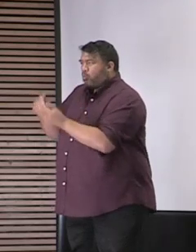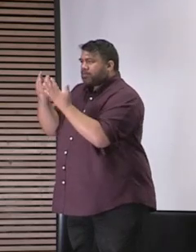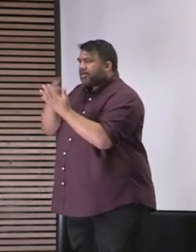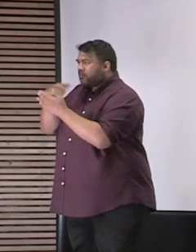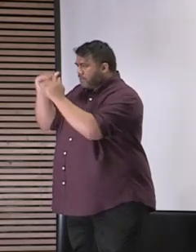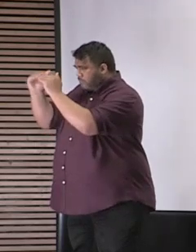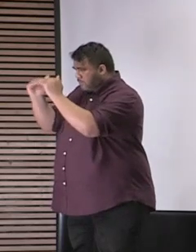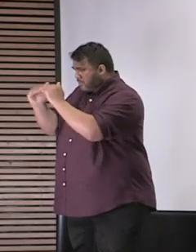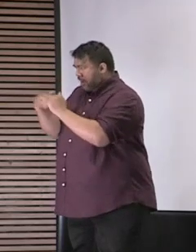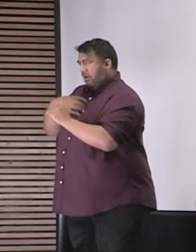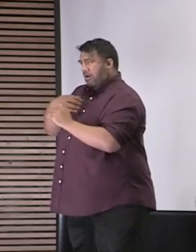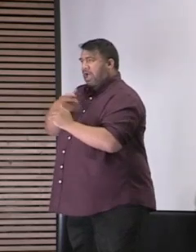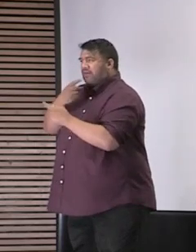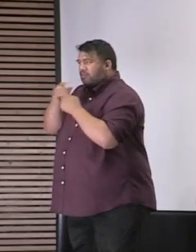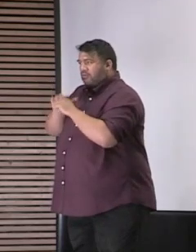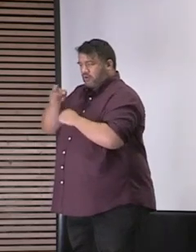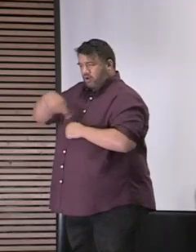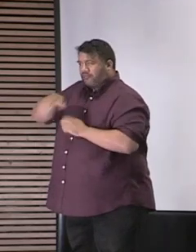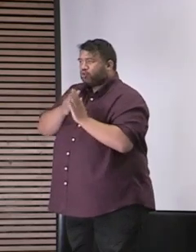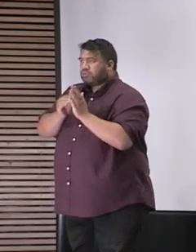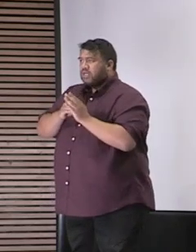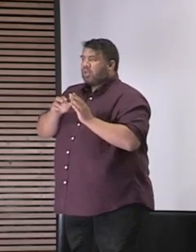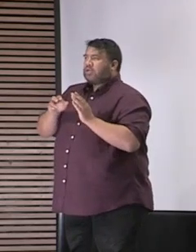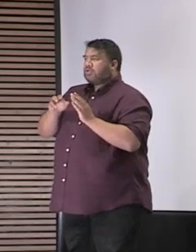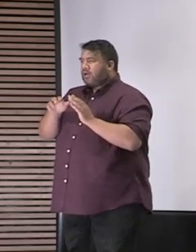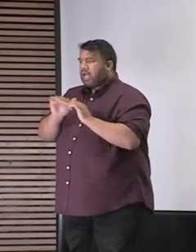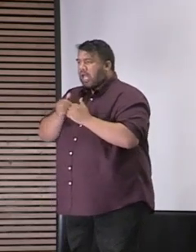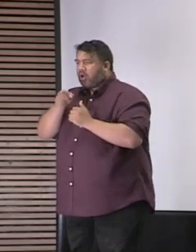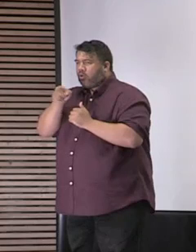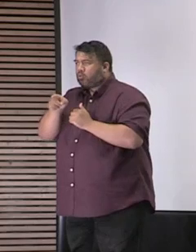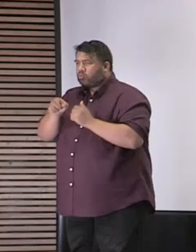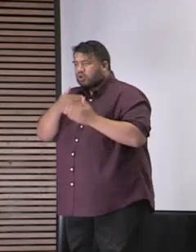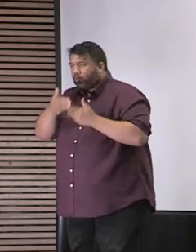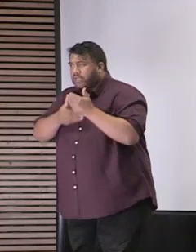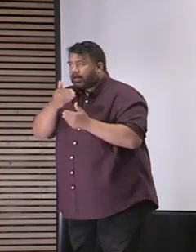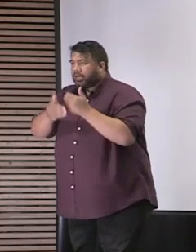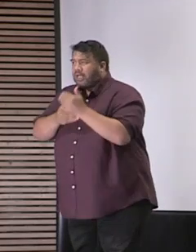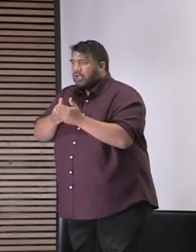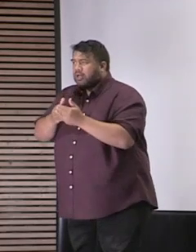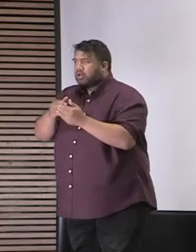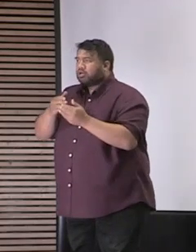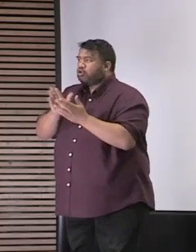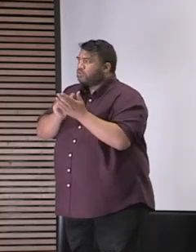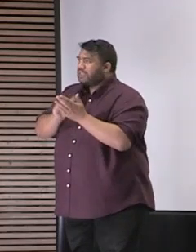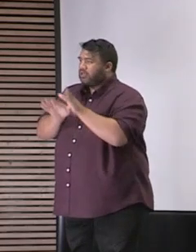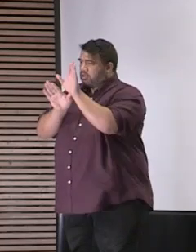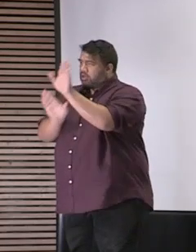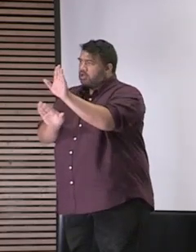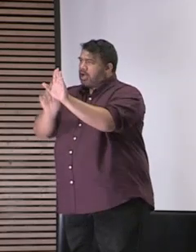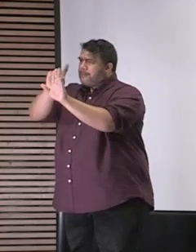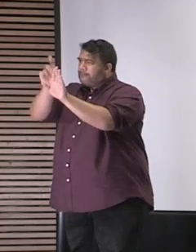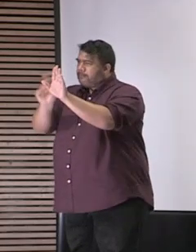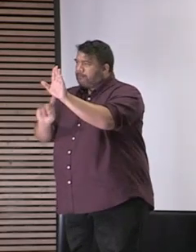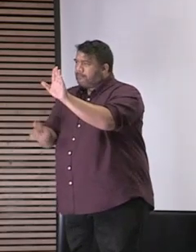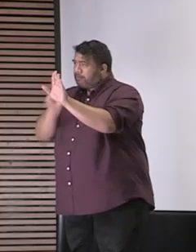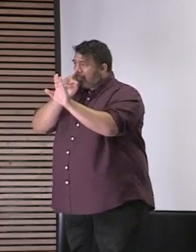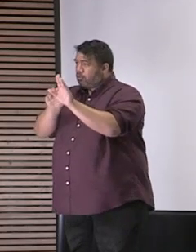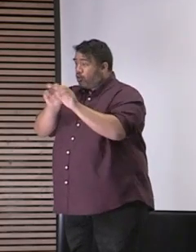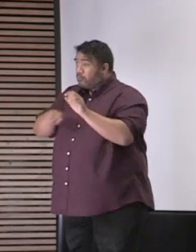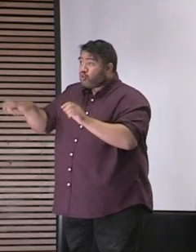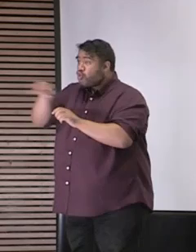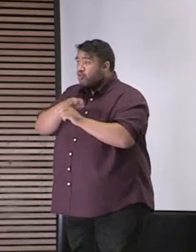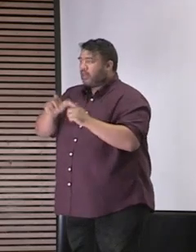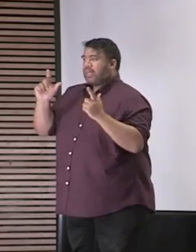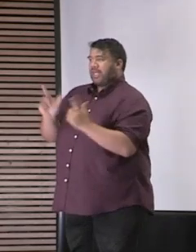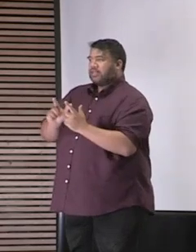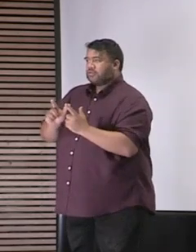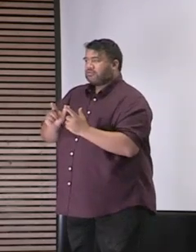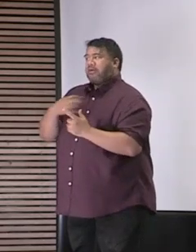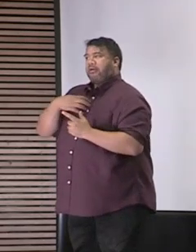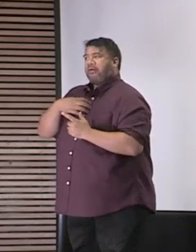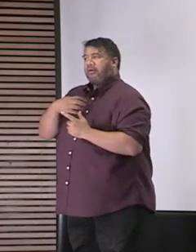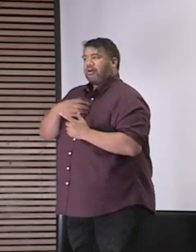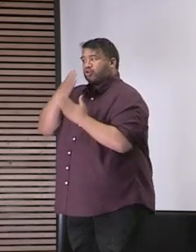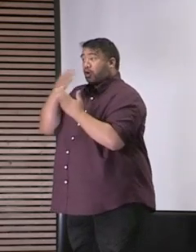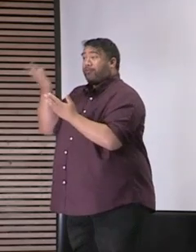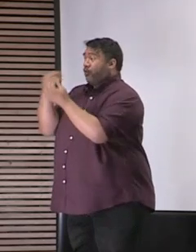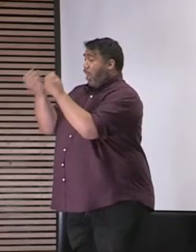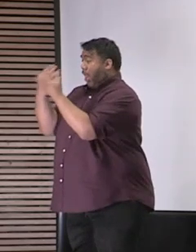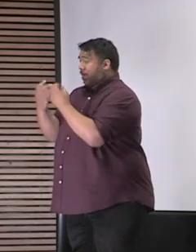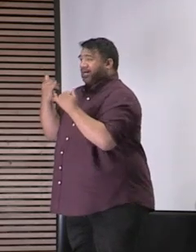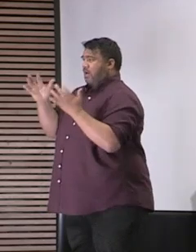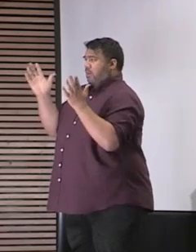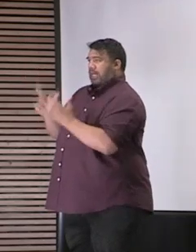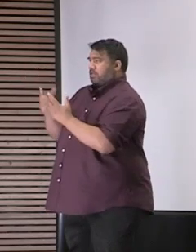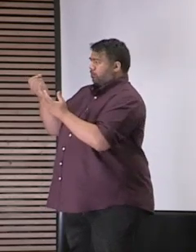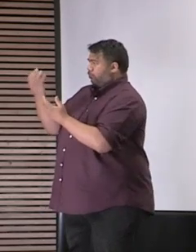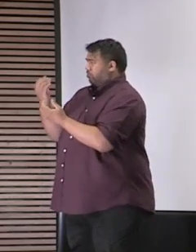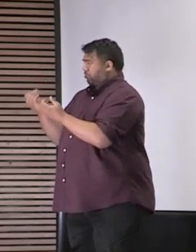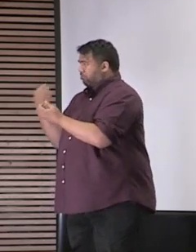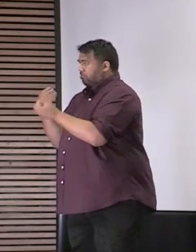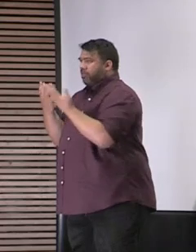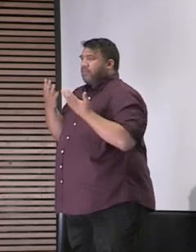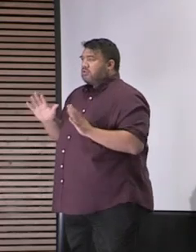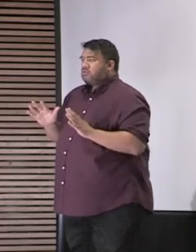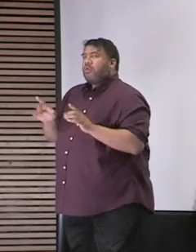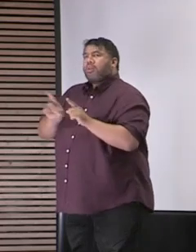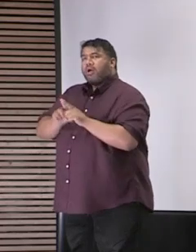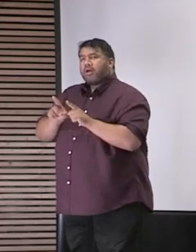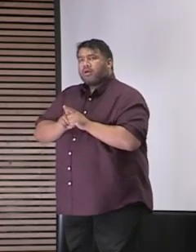han marcado una diferencia.